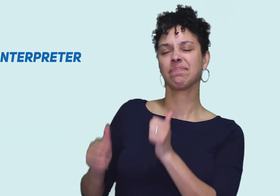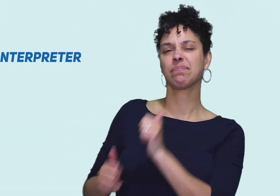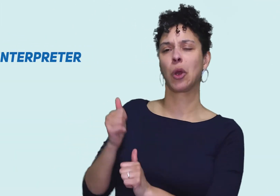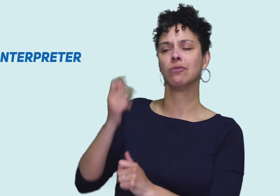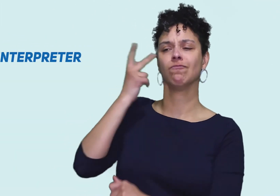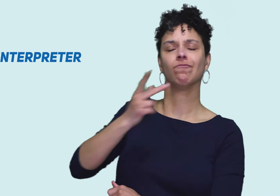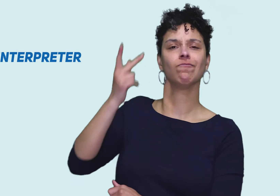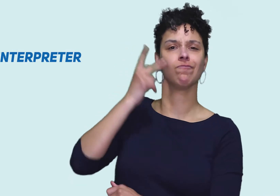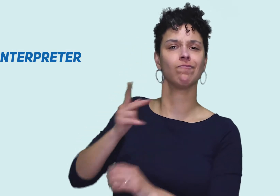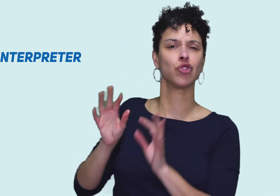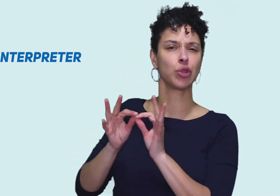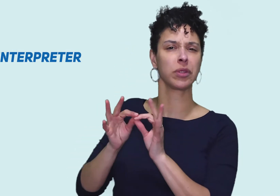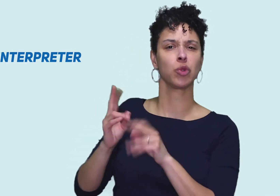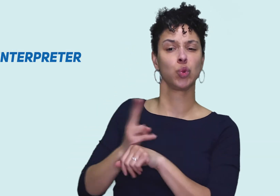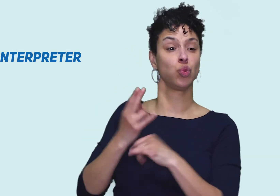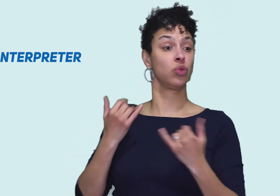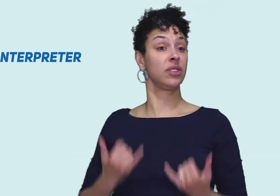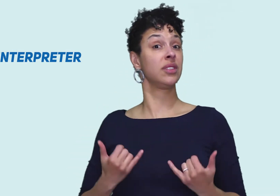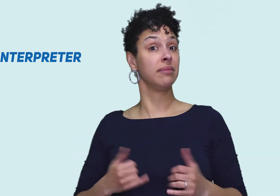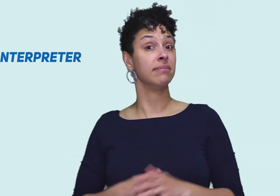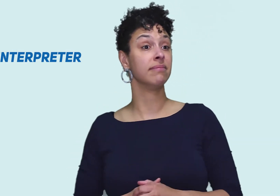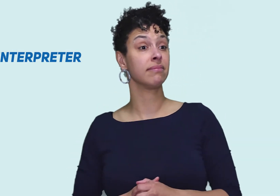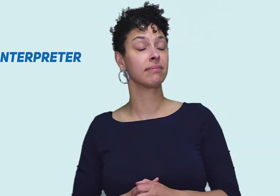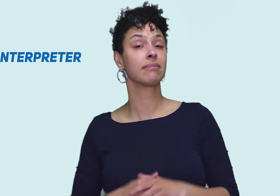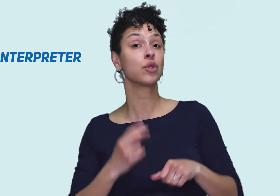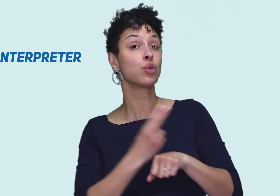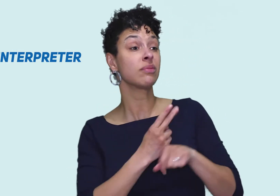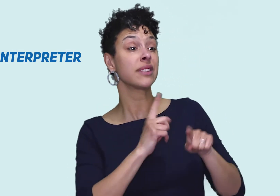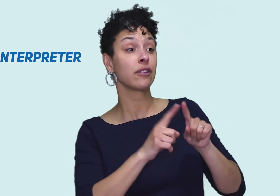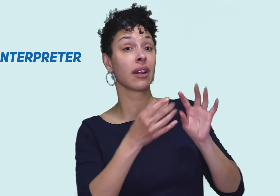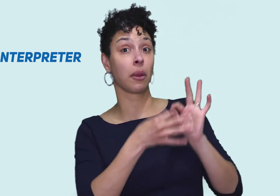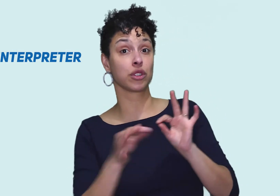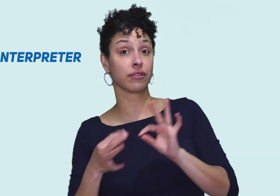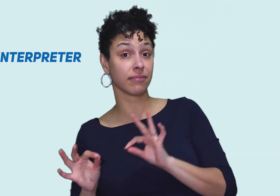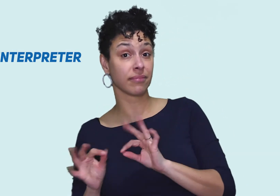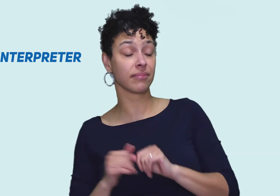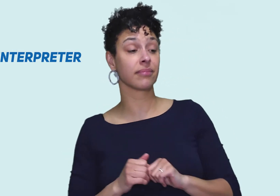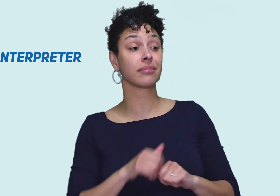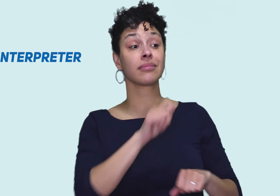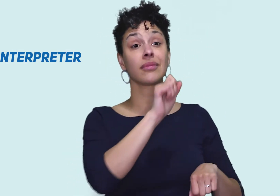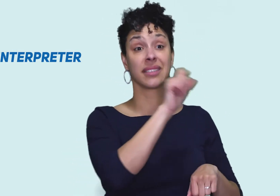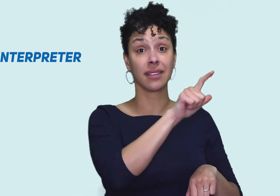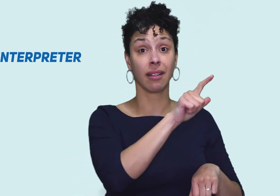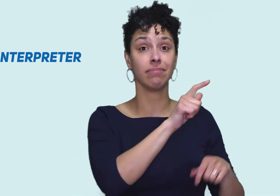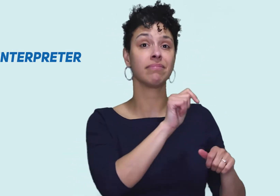El tipo de interpretación más común que se observa en la actualidad utiliza dos idiomas diferentes: lengua de